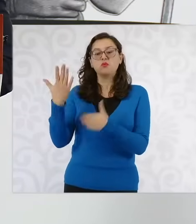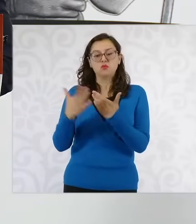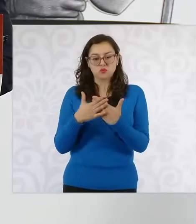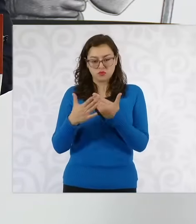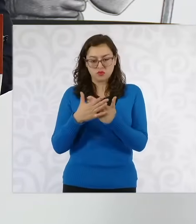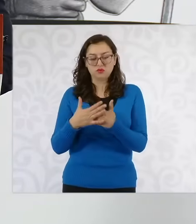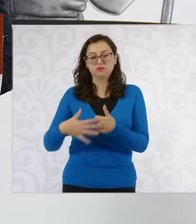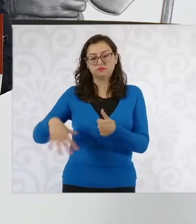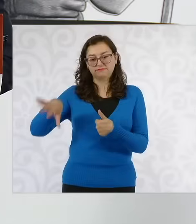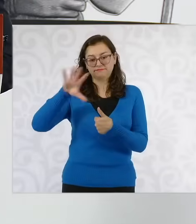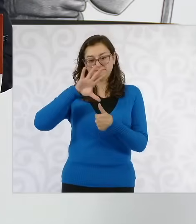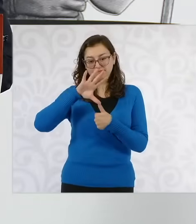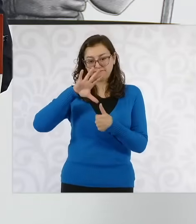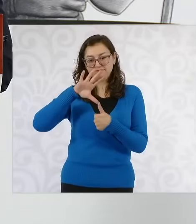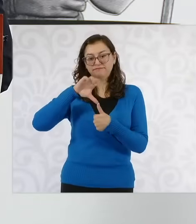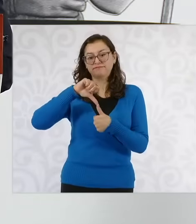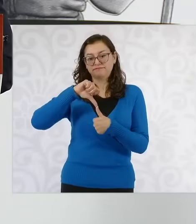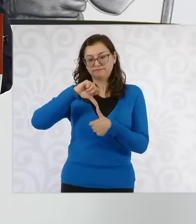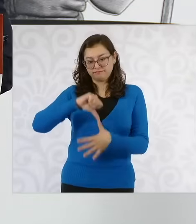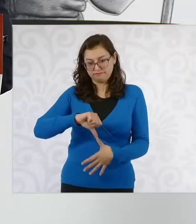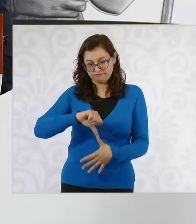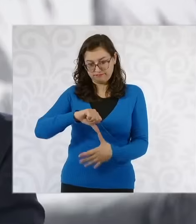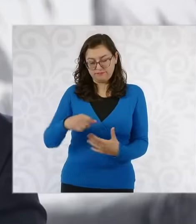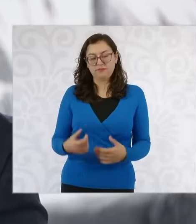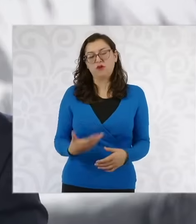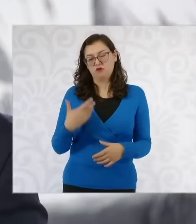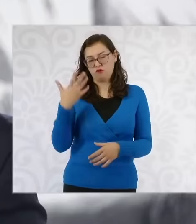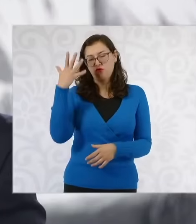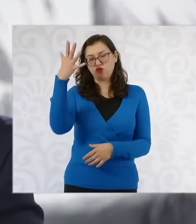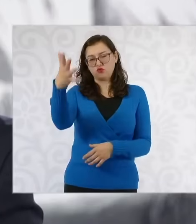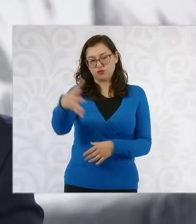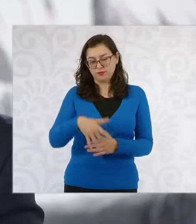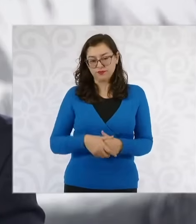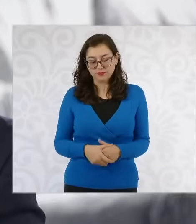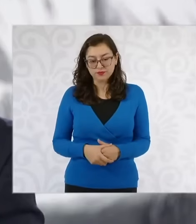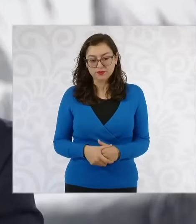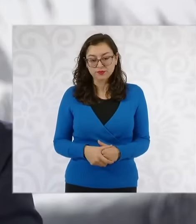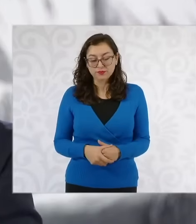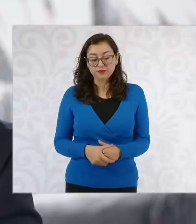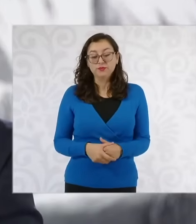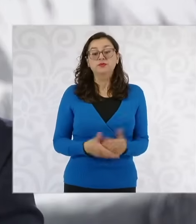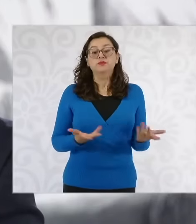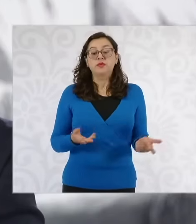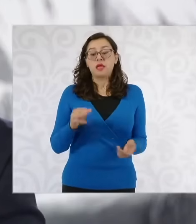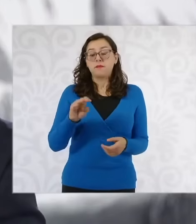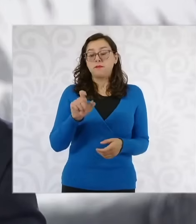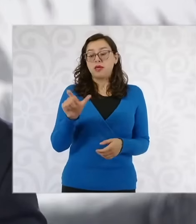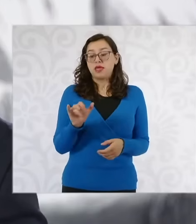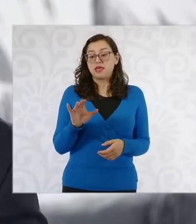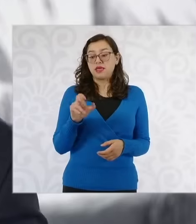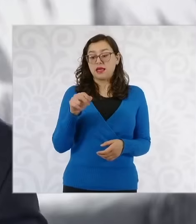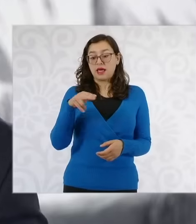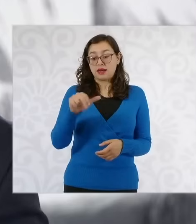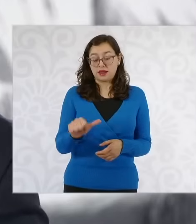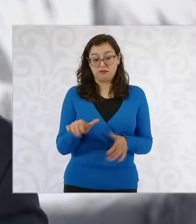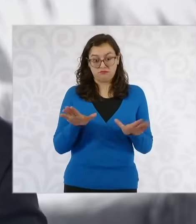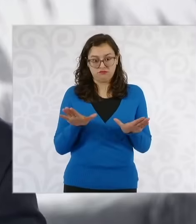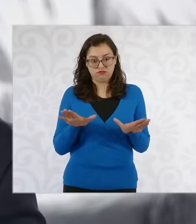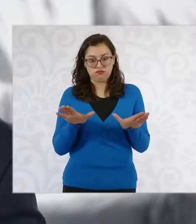Sudamérica en el futuro mexicana será el único operador de este tipo de aeronaves los cuales